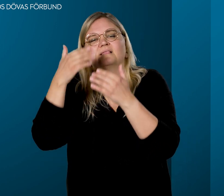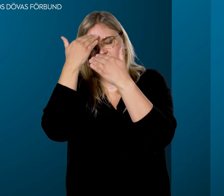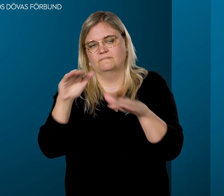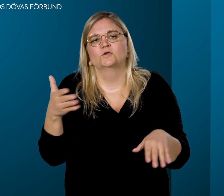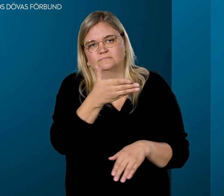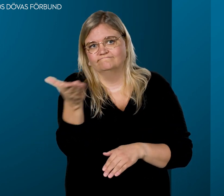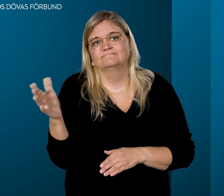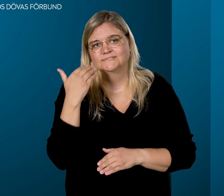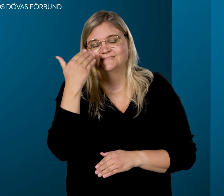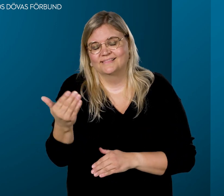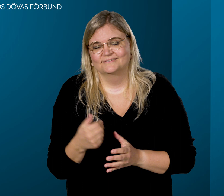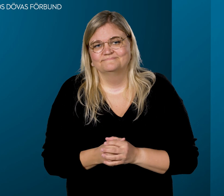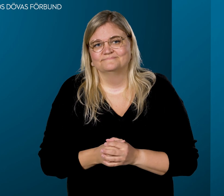och åtgärder slås fast.